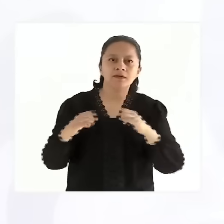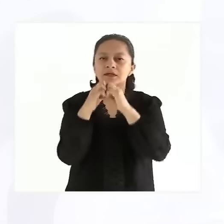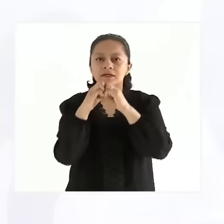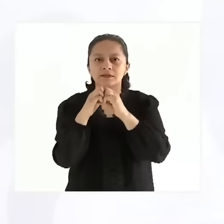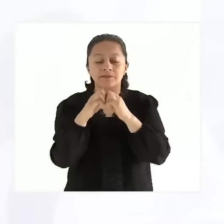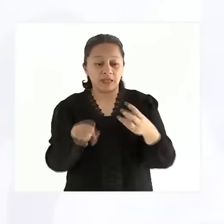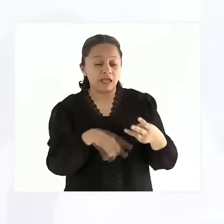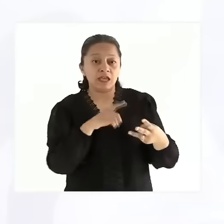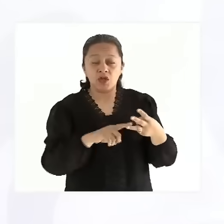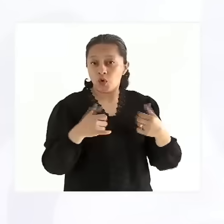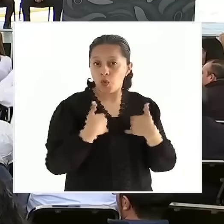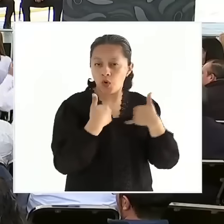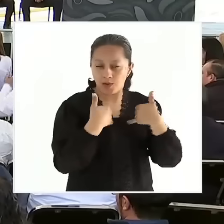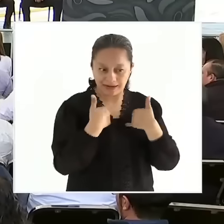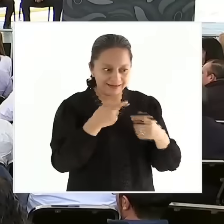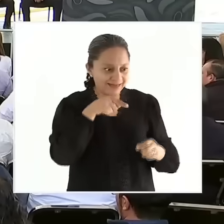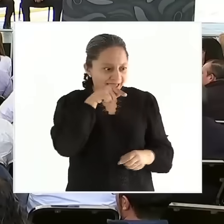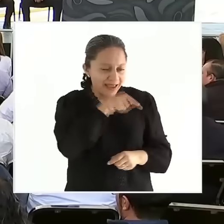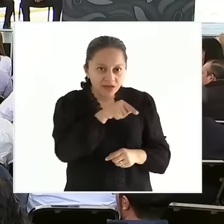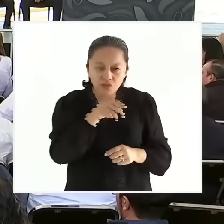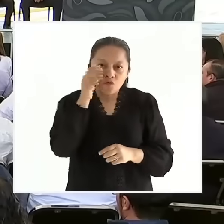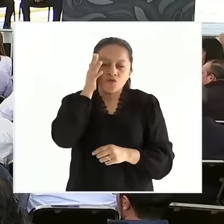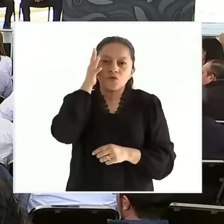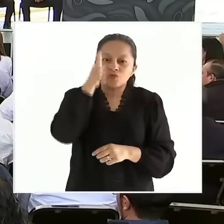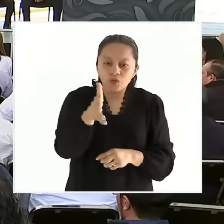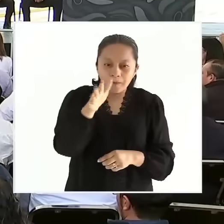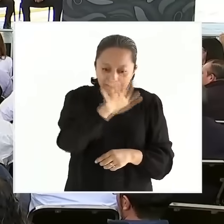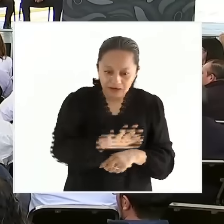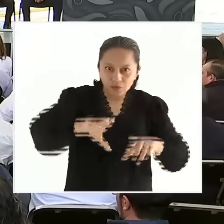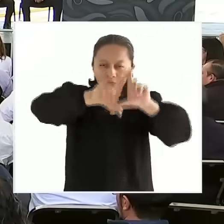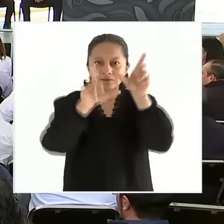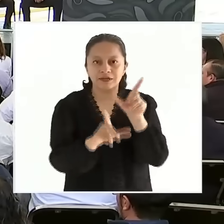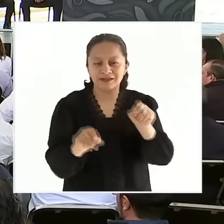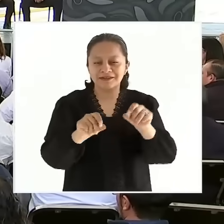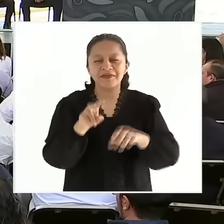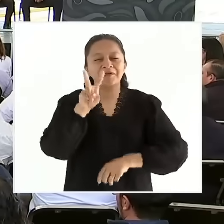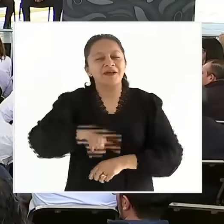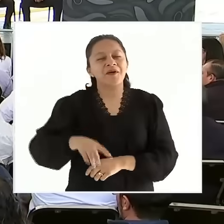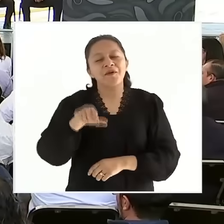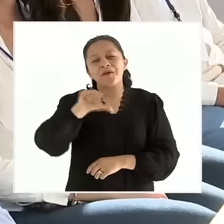jóvenes que son el futuro de nuestro país. Estamos muy contentos de estar este día con todos y todas